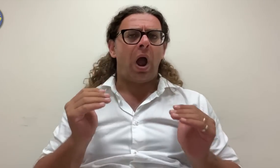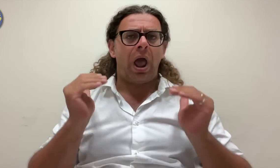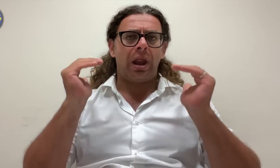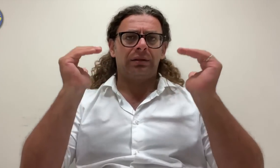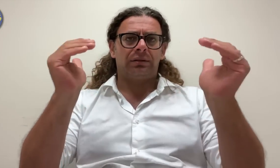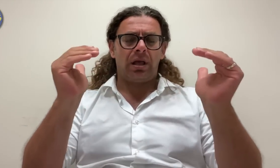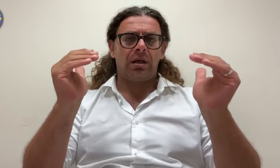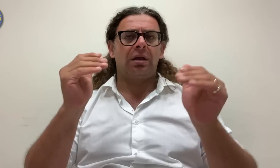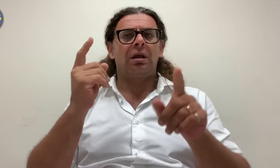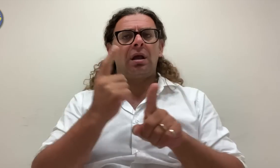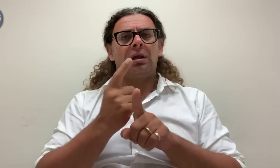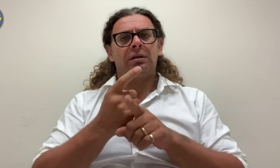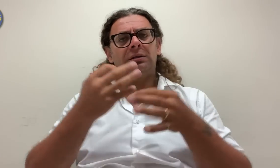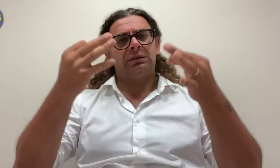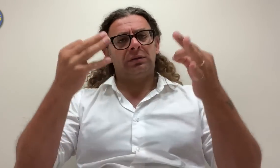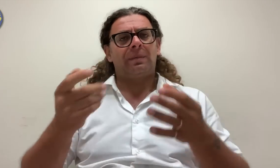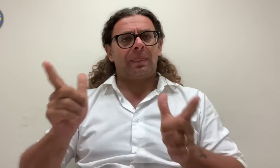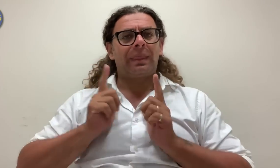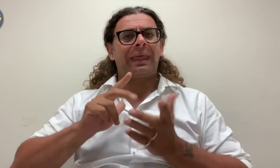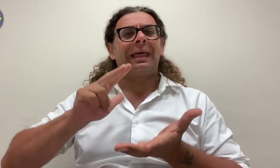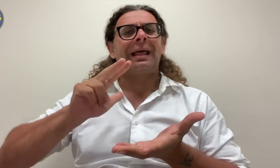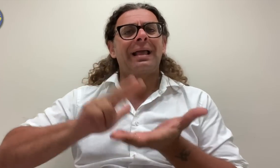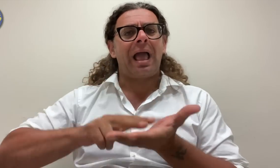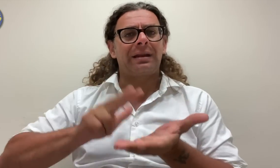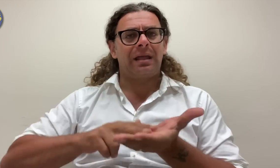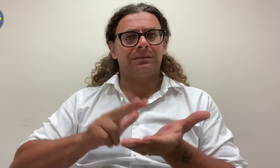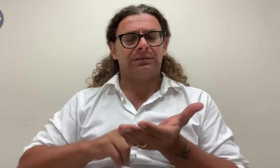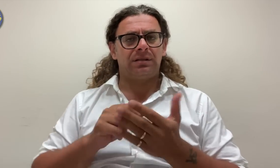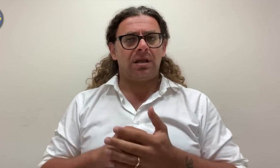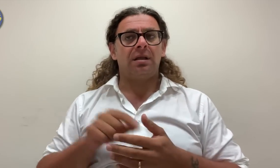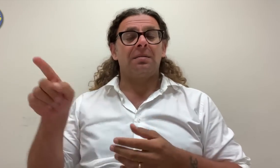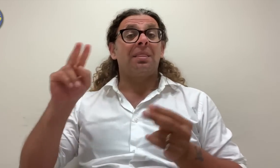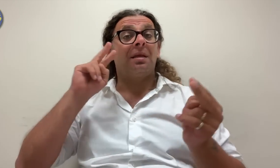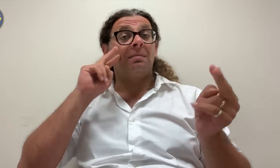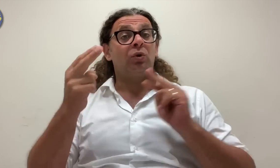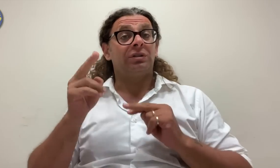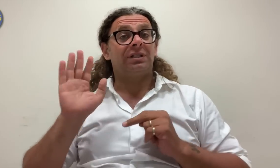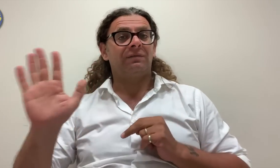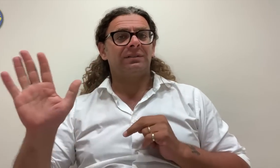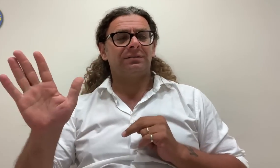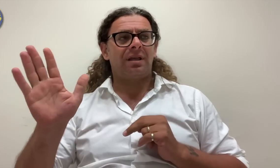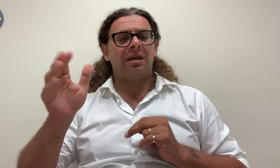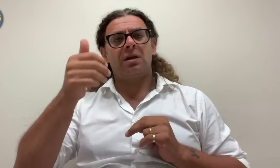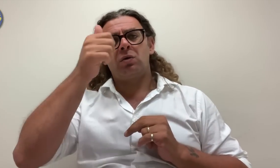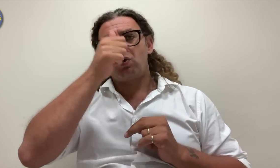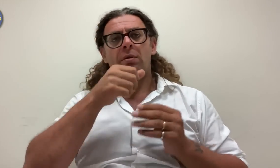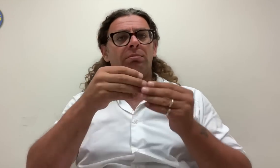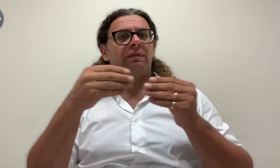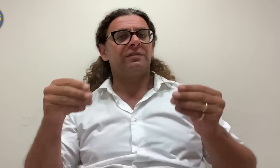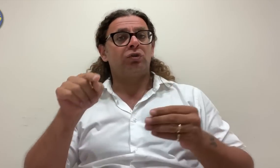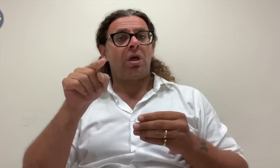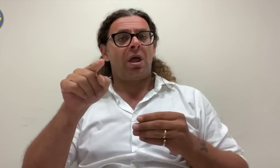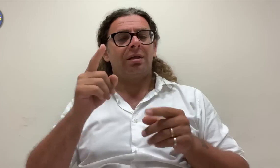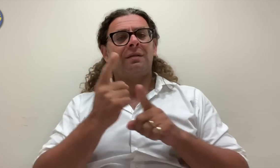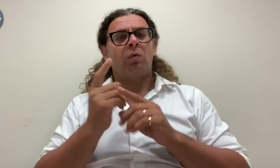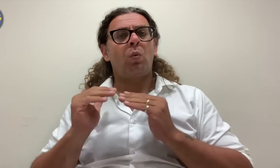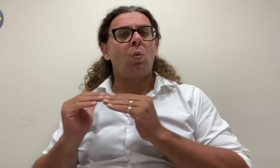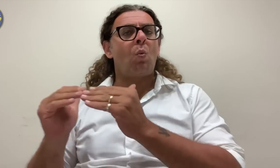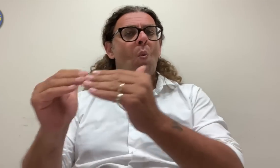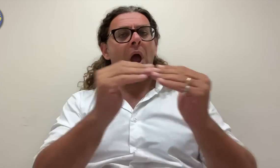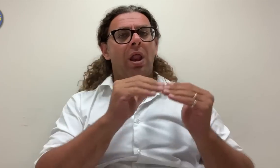è quello di alzare gli standard qualitativi, abbiamo la necessità di ricevere garanzie. Dal punto di vista della FIRST la figura dell’Assistente deve essere